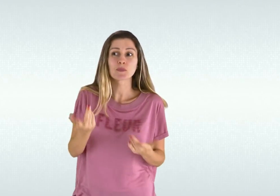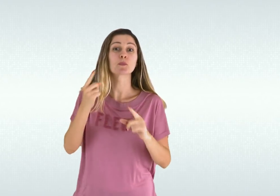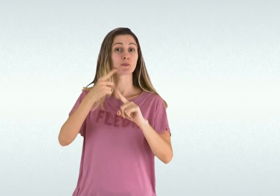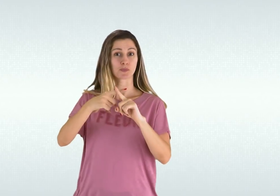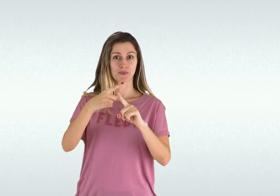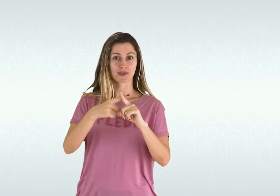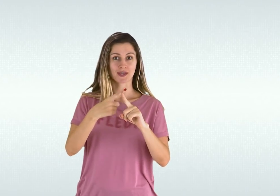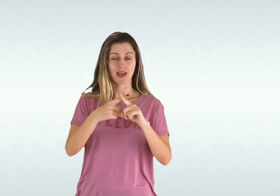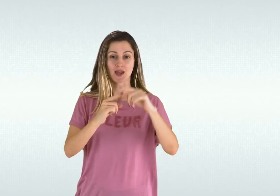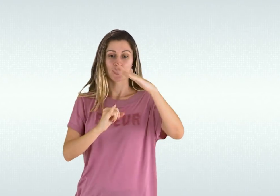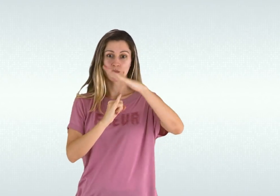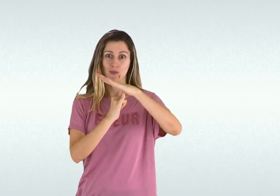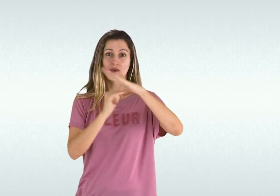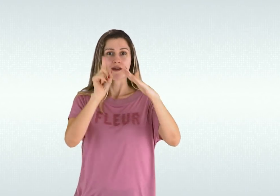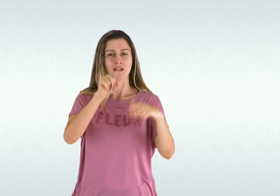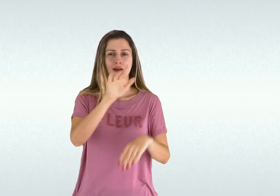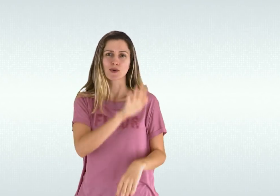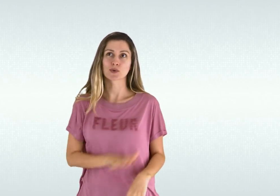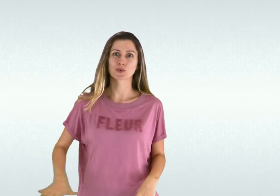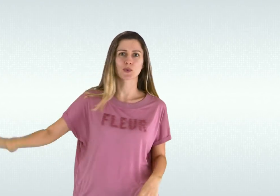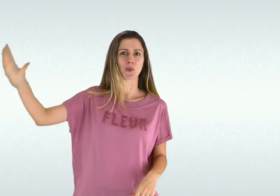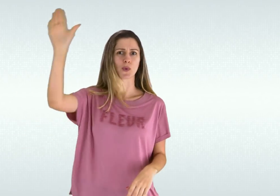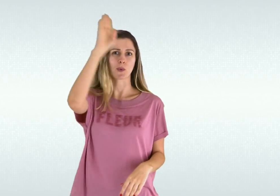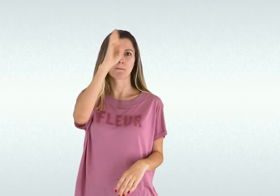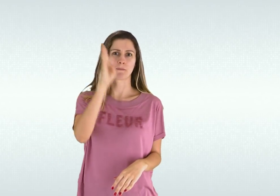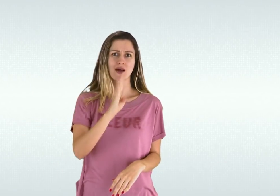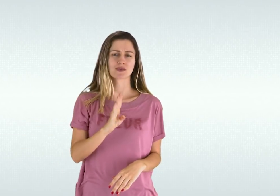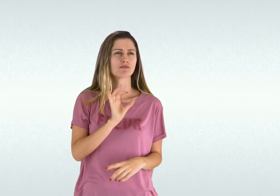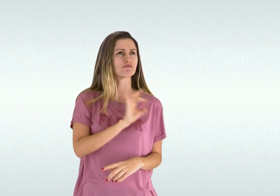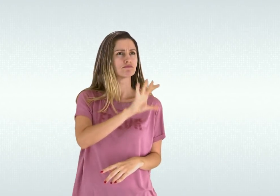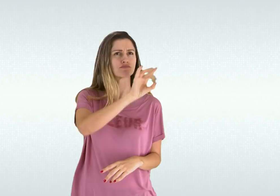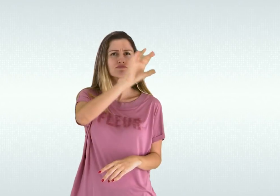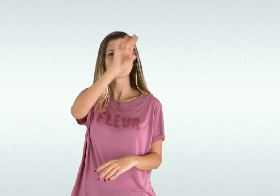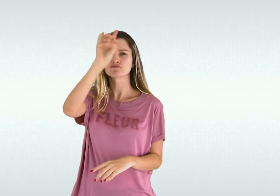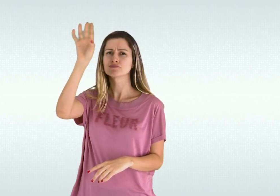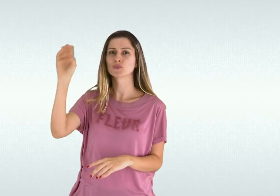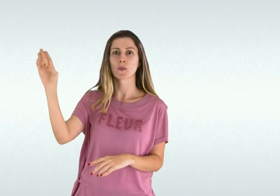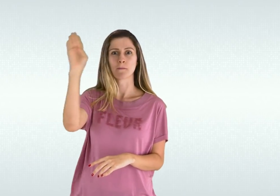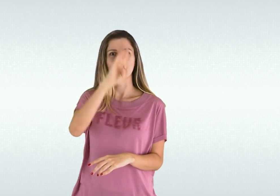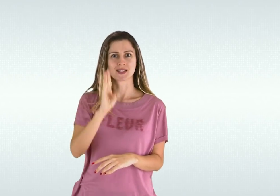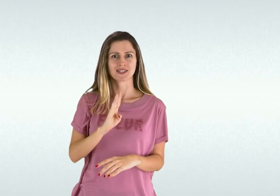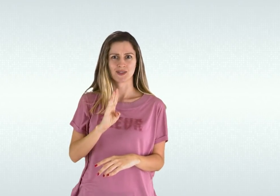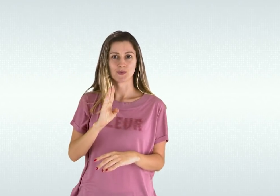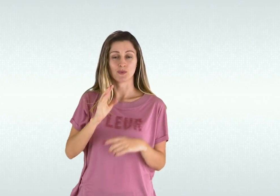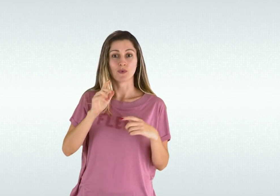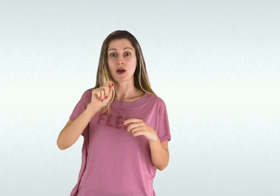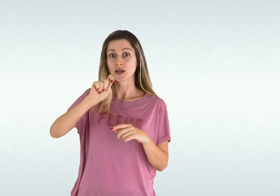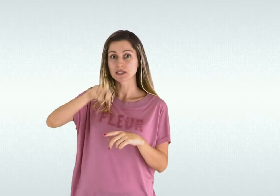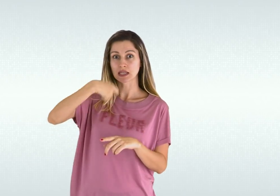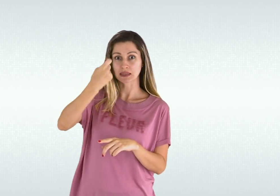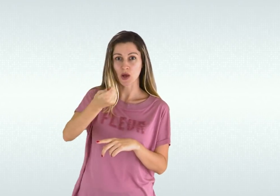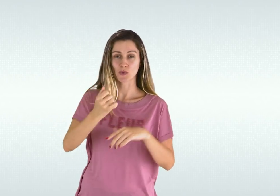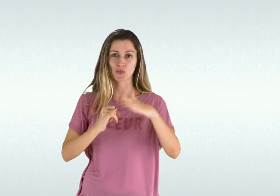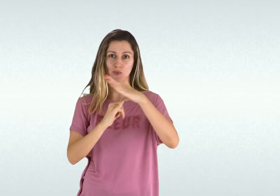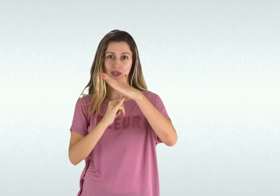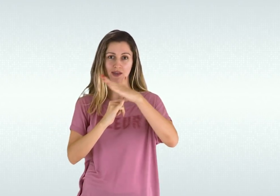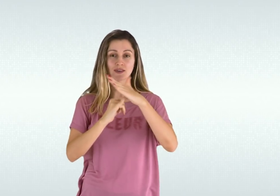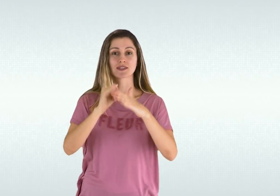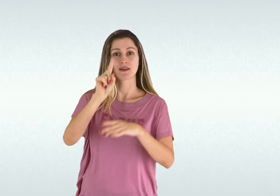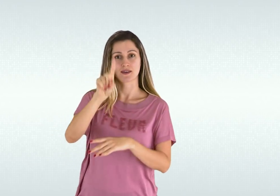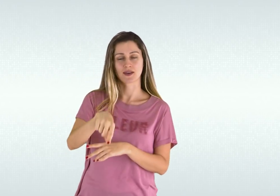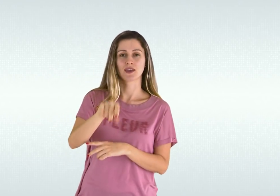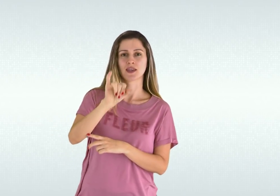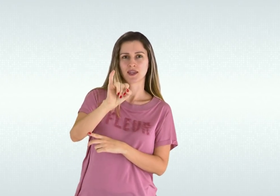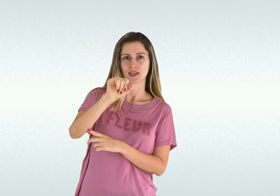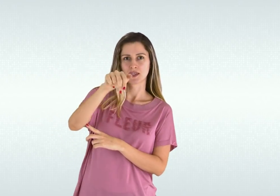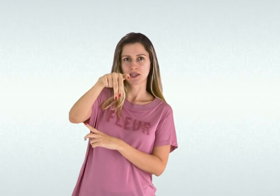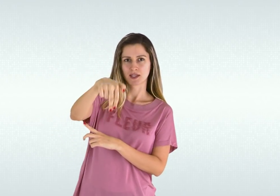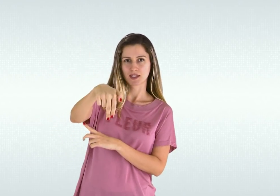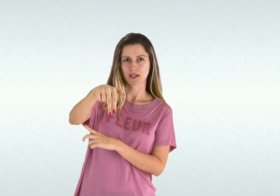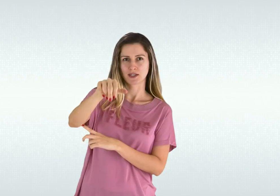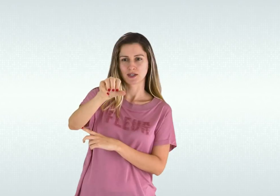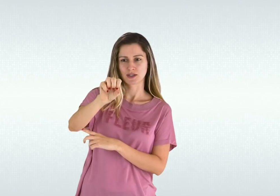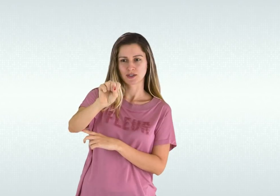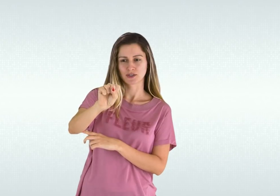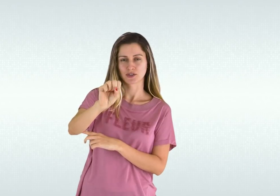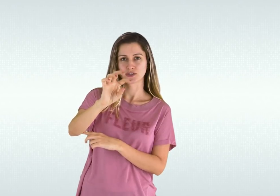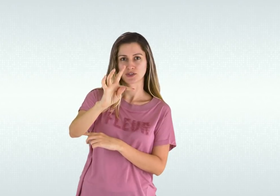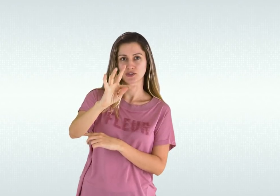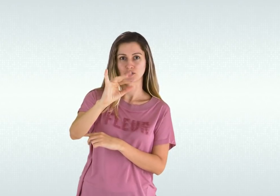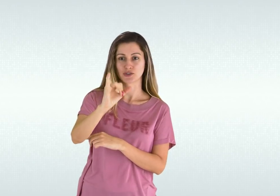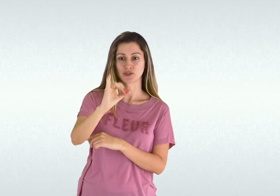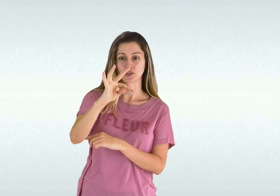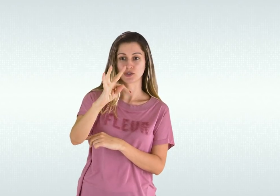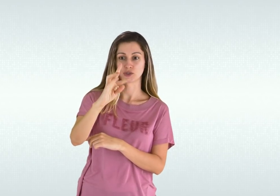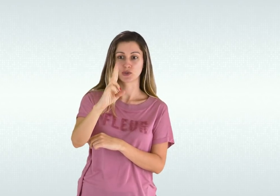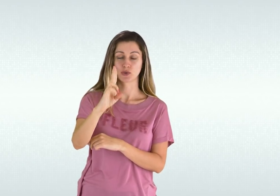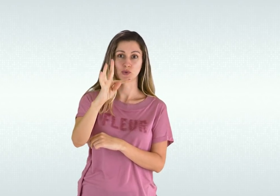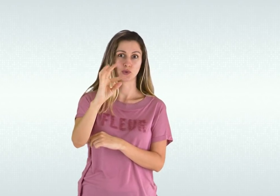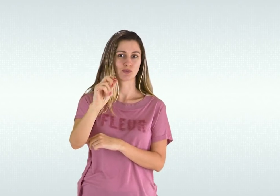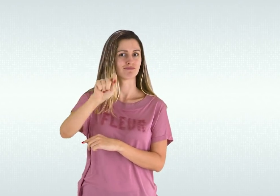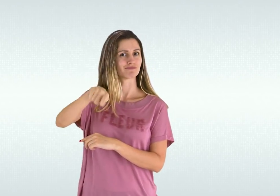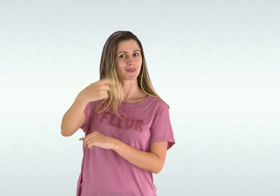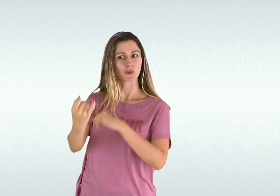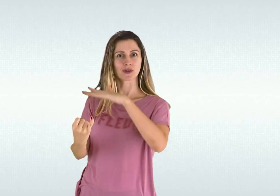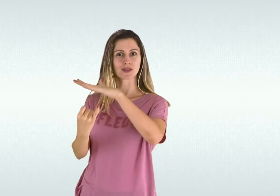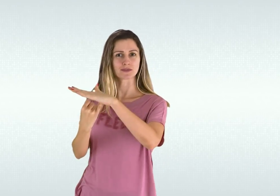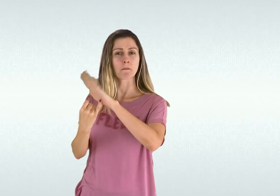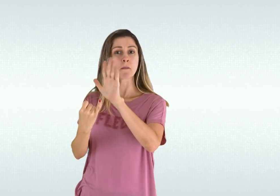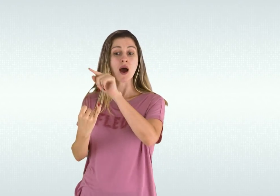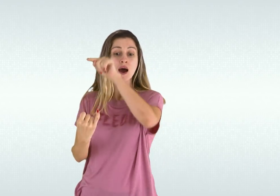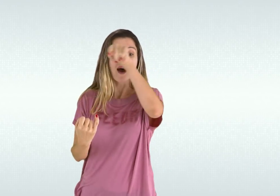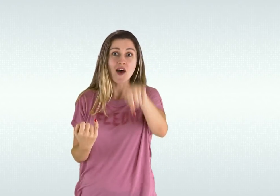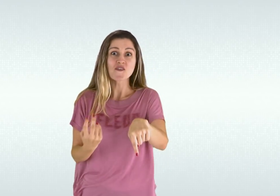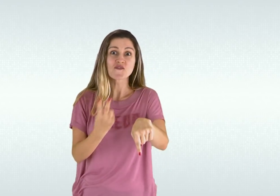Isso porque o sinal de “Instituto” se refere a qualquer Instituto” no país,